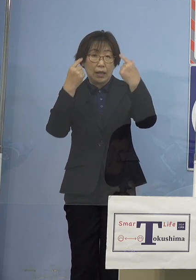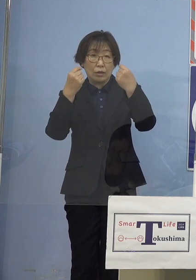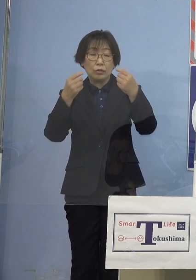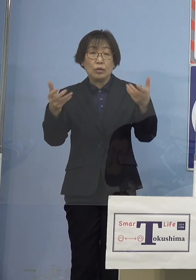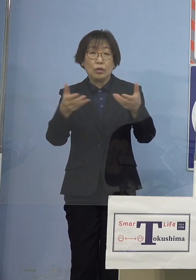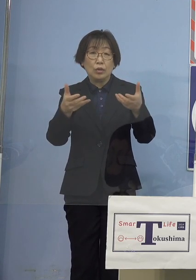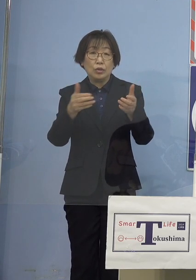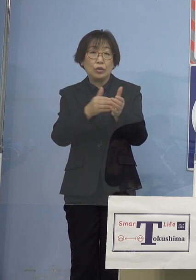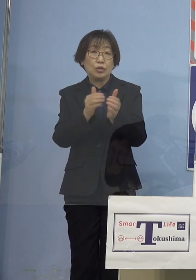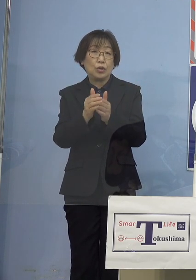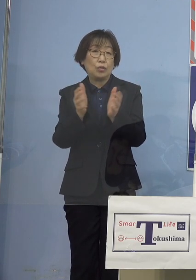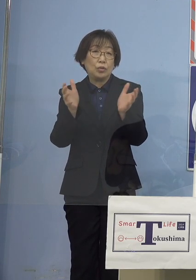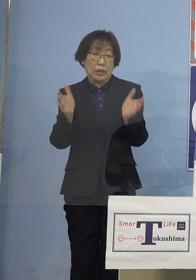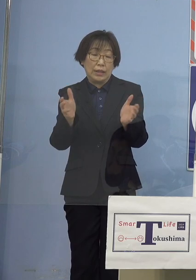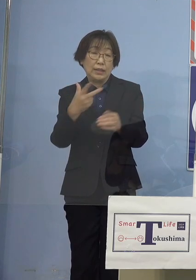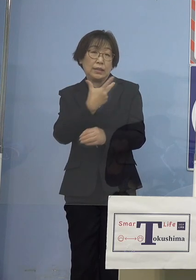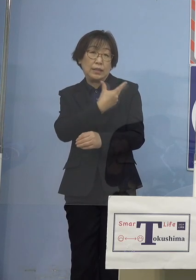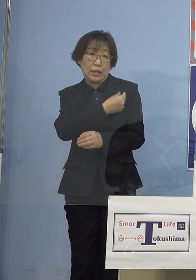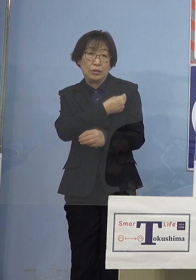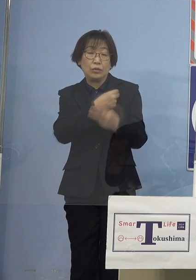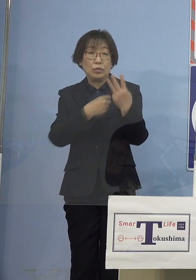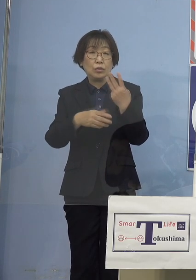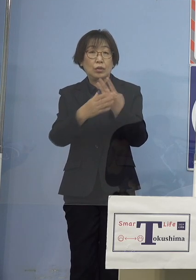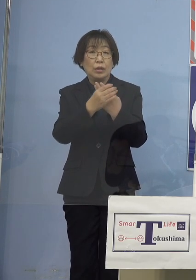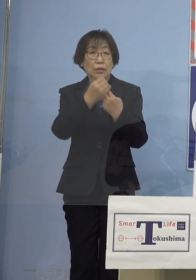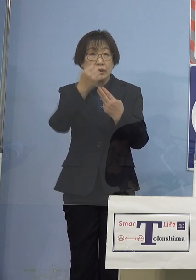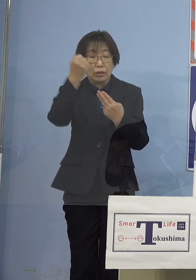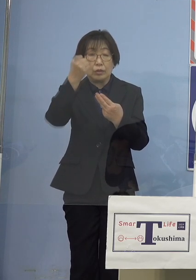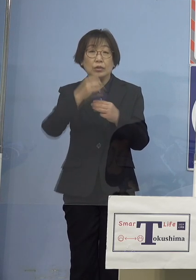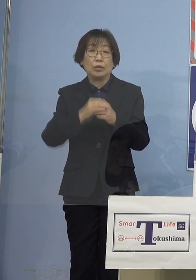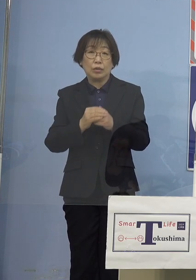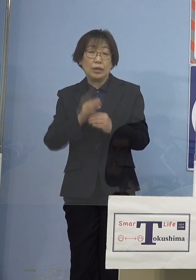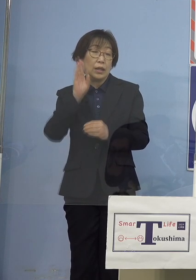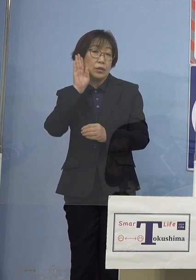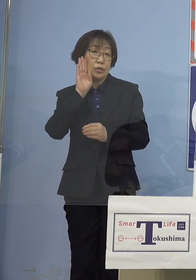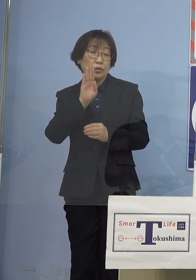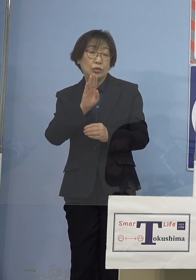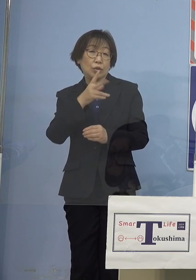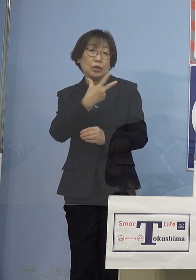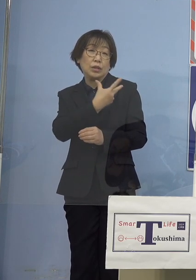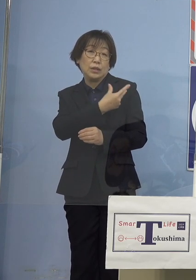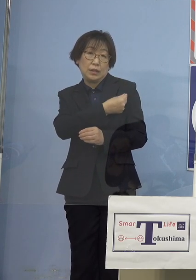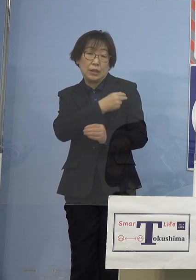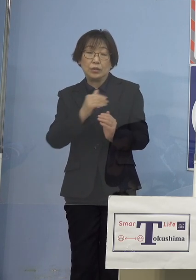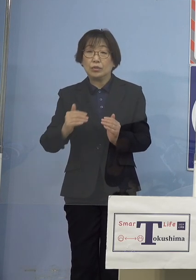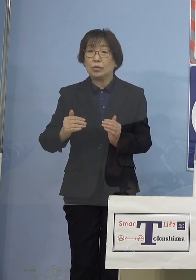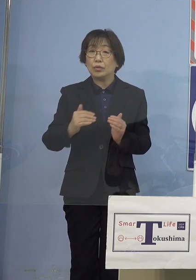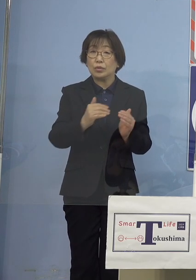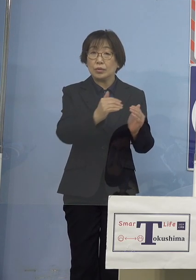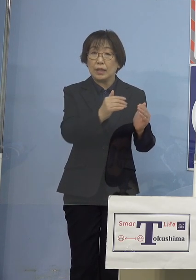この三位一体によりまして 順調に接種を進めてくることができております